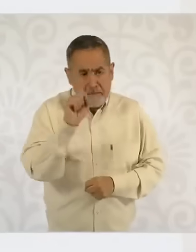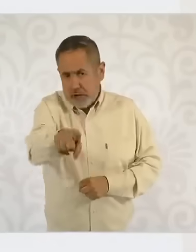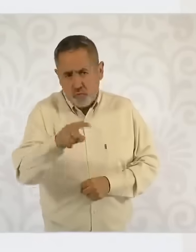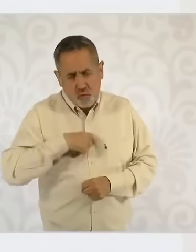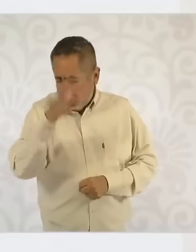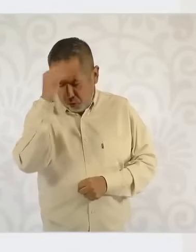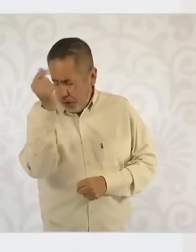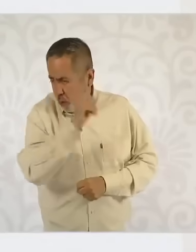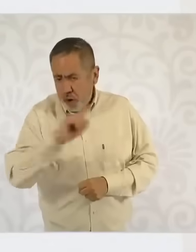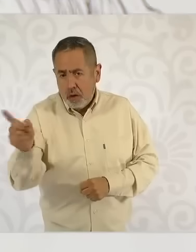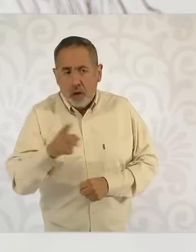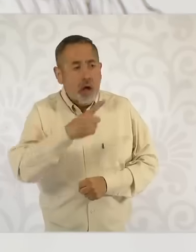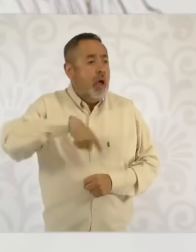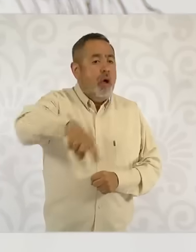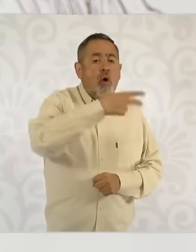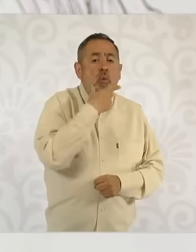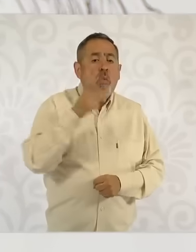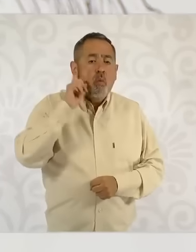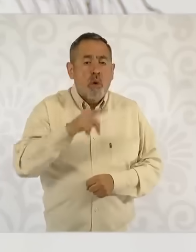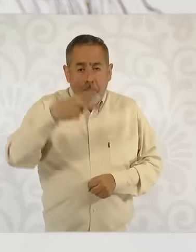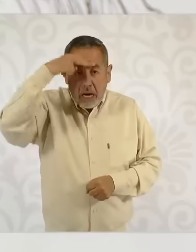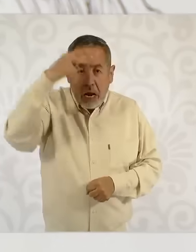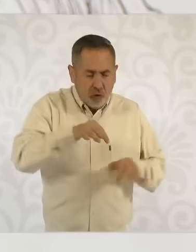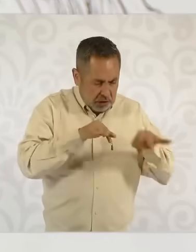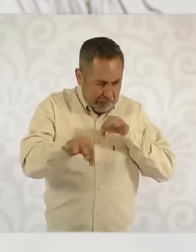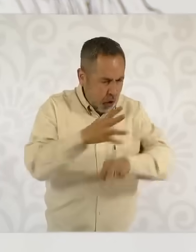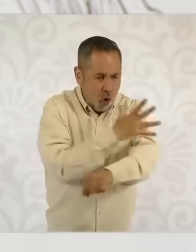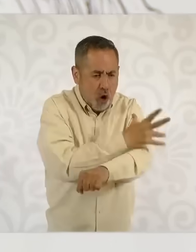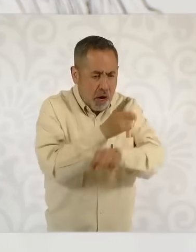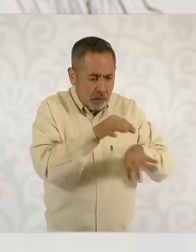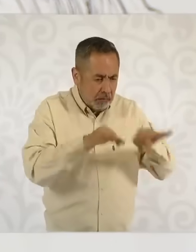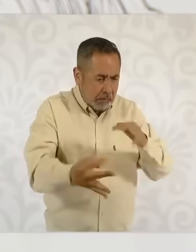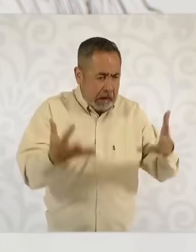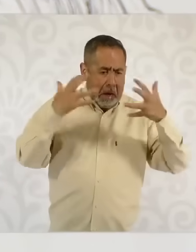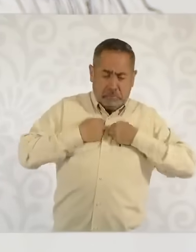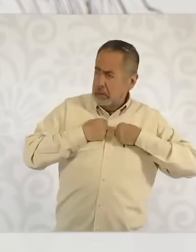y los mexicanos que trabajan digna y honestamente